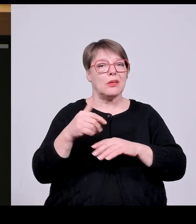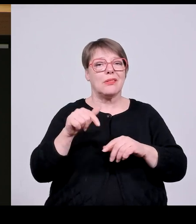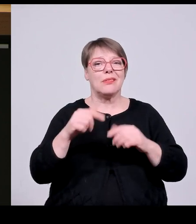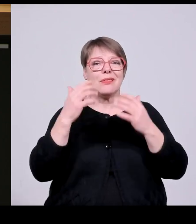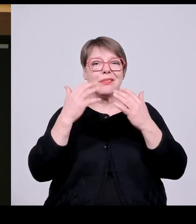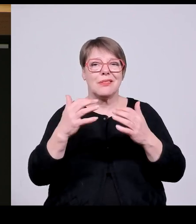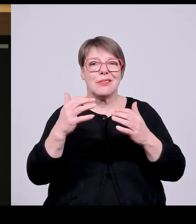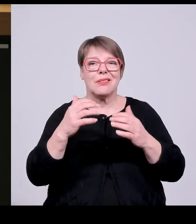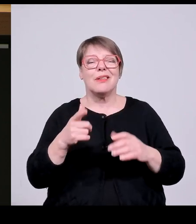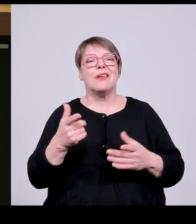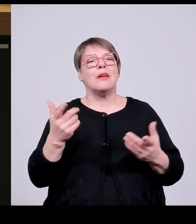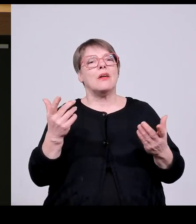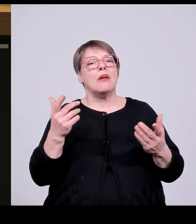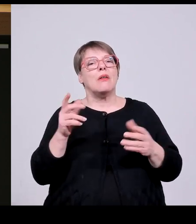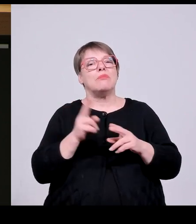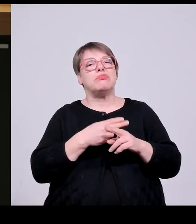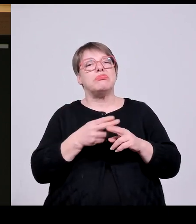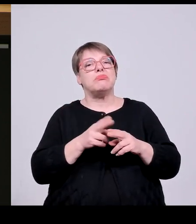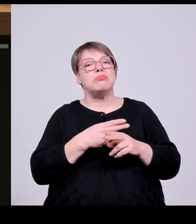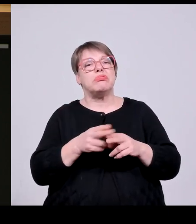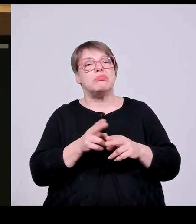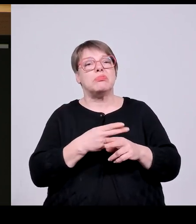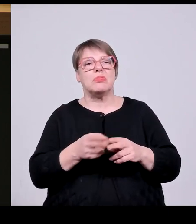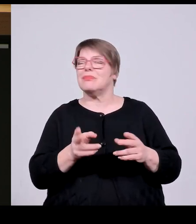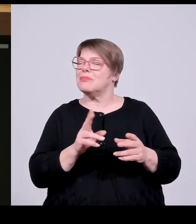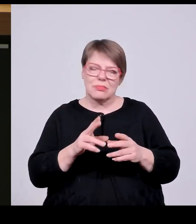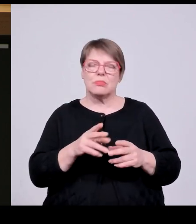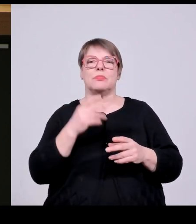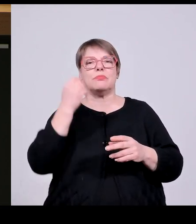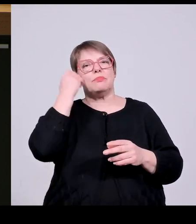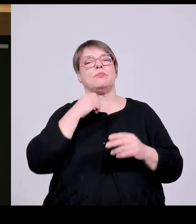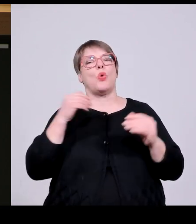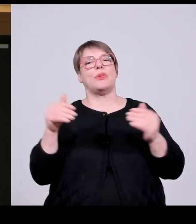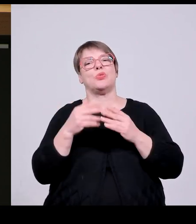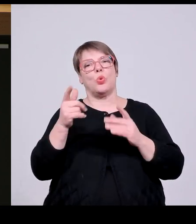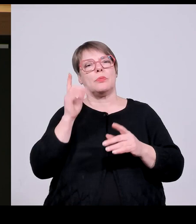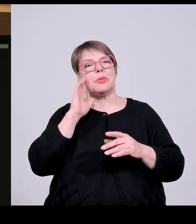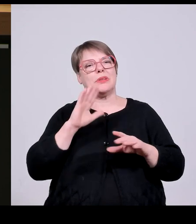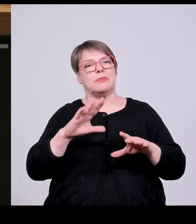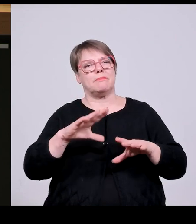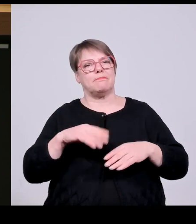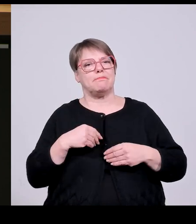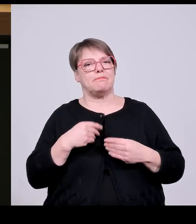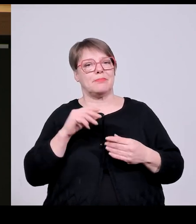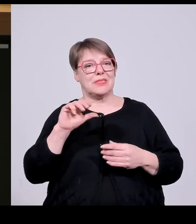der Einkommensentwicklung davon. Deshalb reicht es auch nicht immer zu betonen, dass man einfach nur